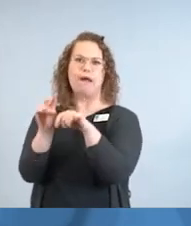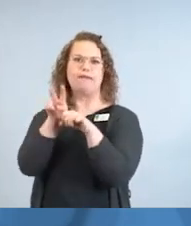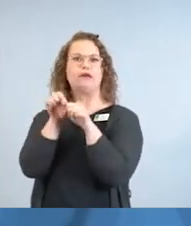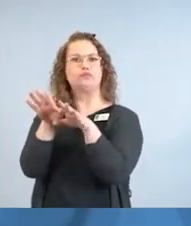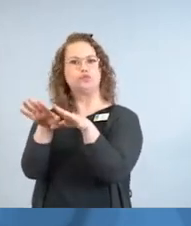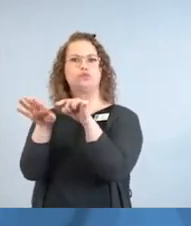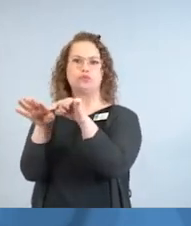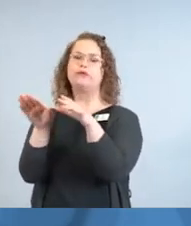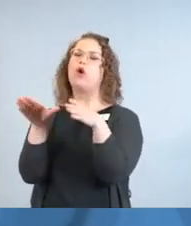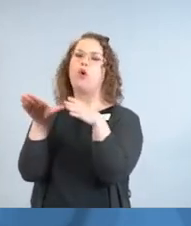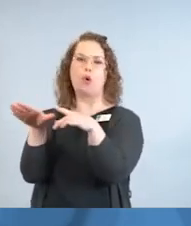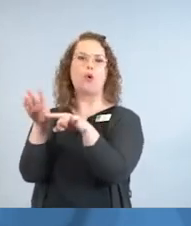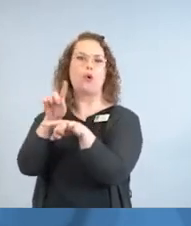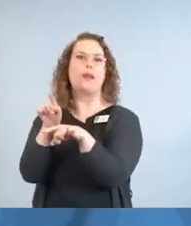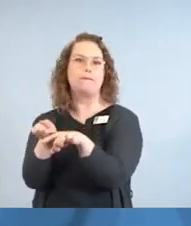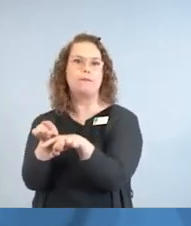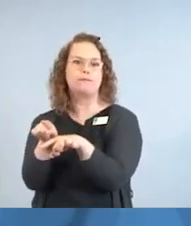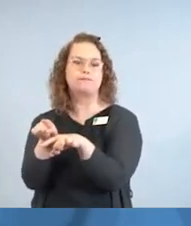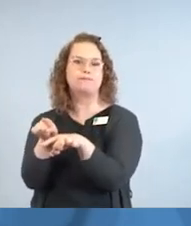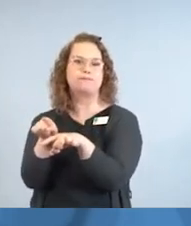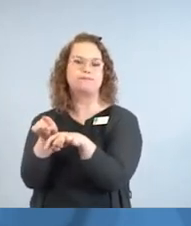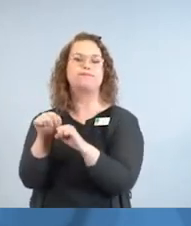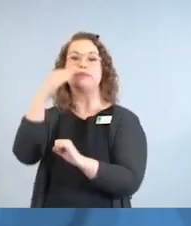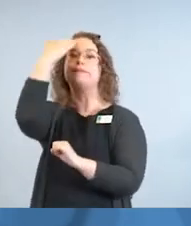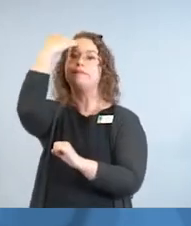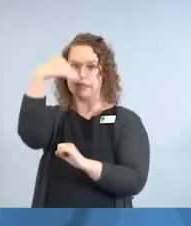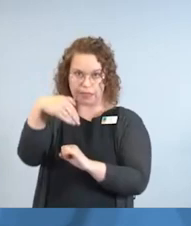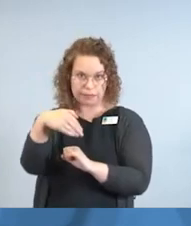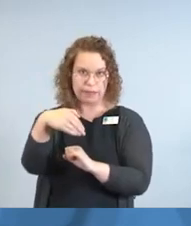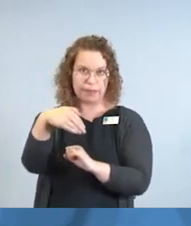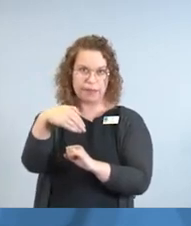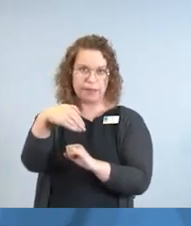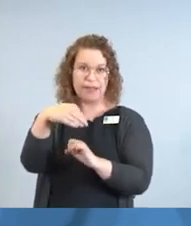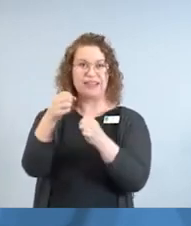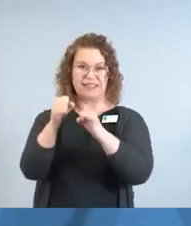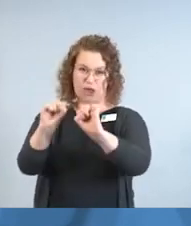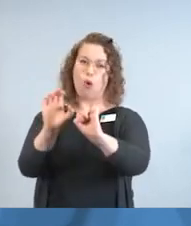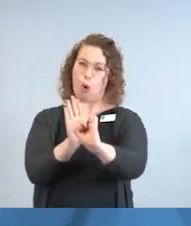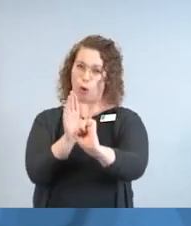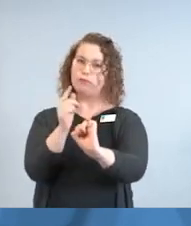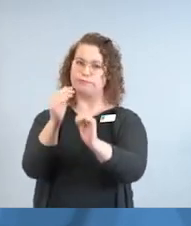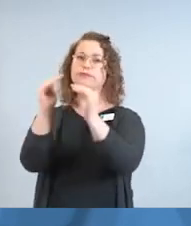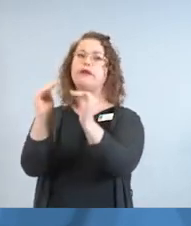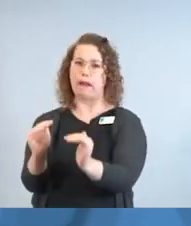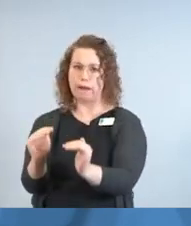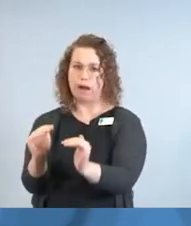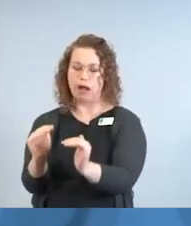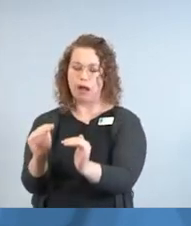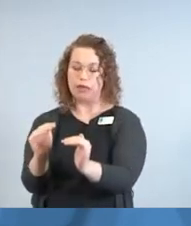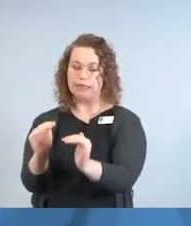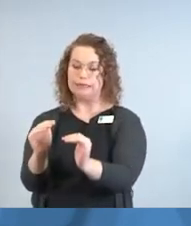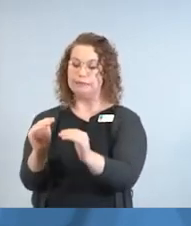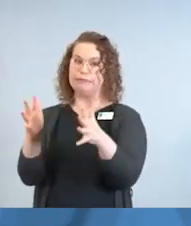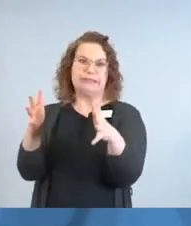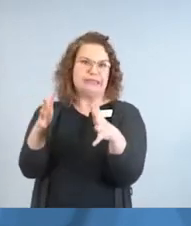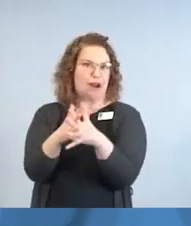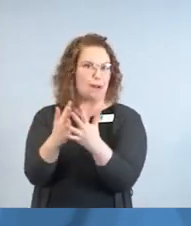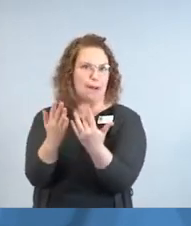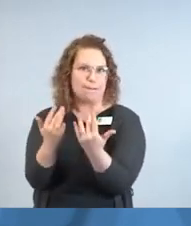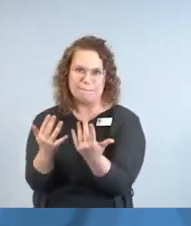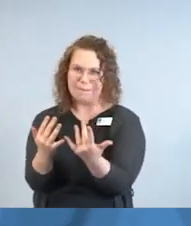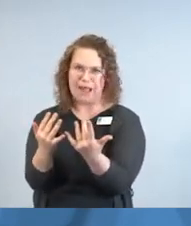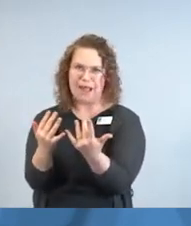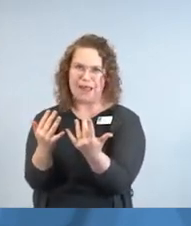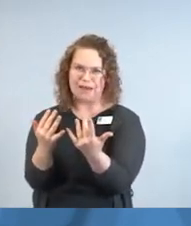Tiedämme, että teho on jonkin verran alentunut, mutta tarvitsemme vielä lisää tietoa, kuinka paljon.